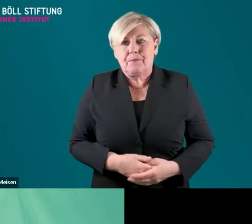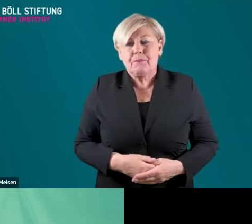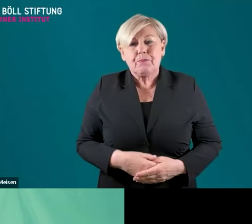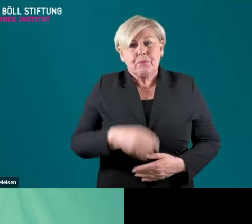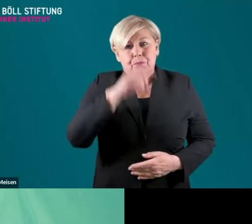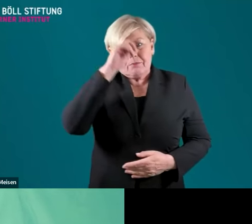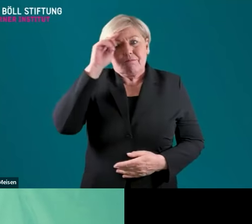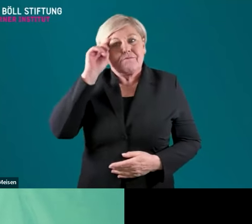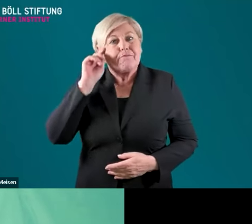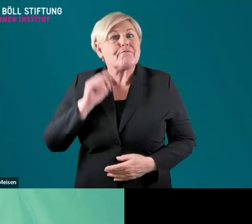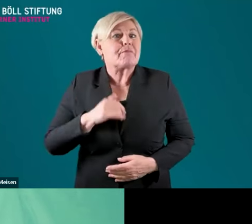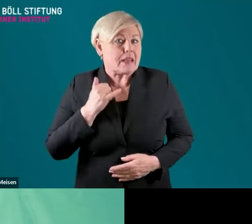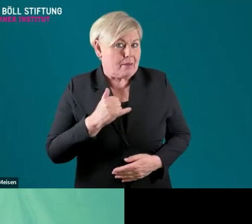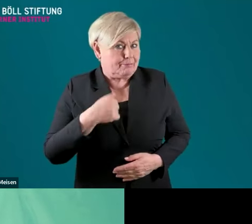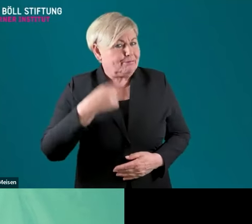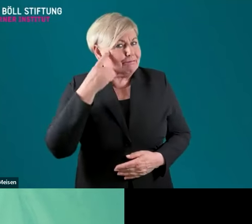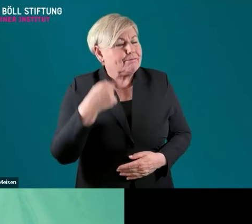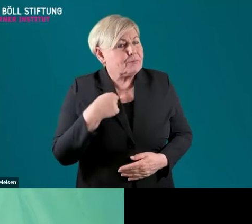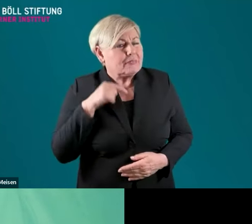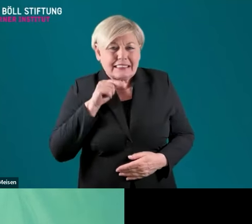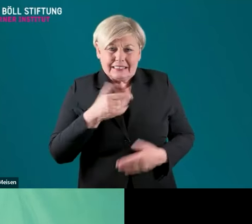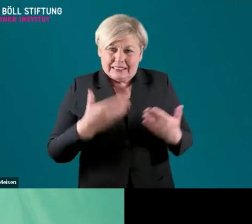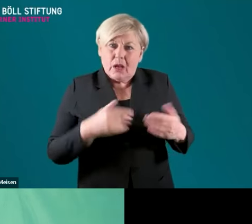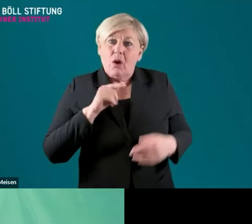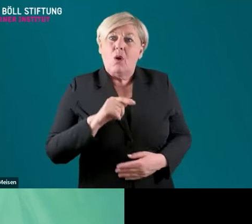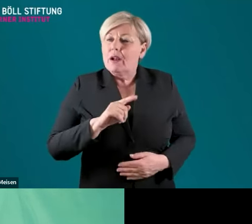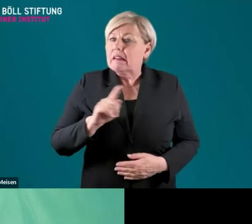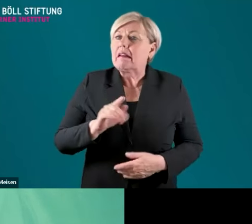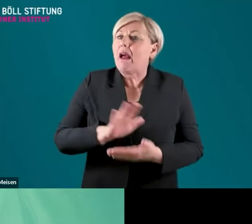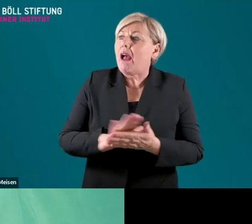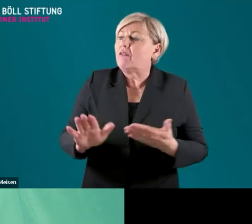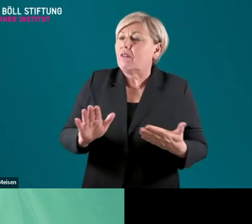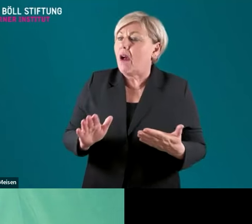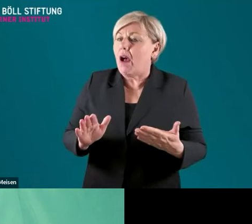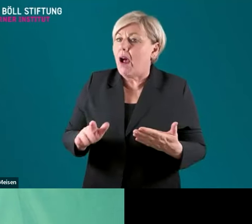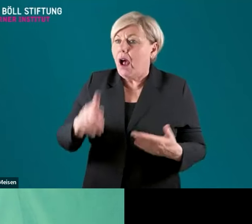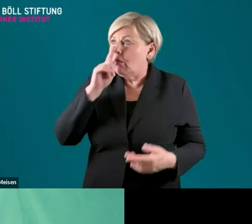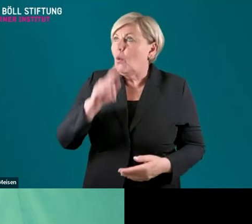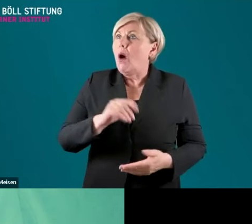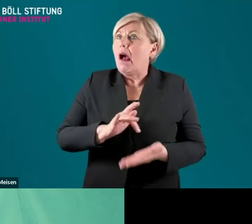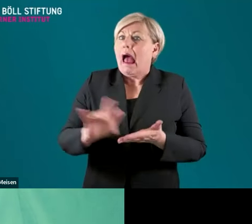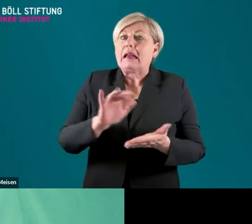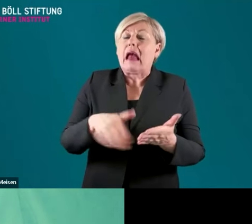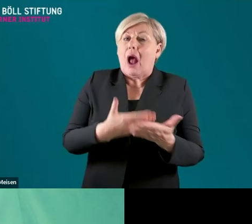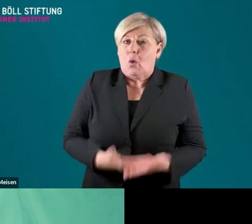Ja, ich gehe ja davon aus, dass diese Narrative nicht einfach nur Argumente sind, womit argumentiert wird,